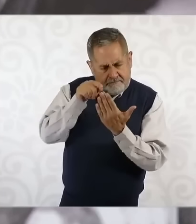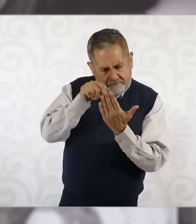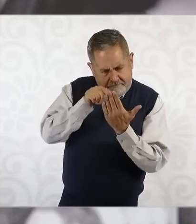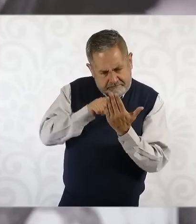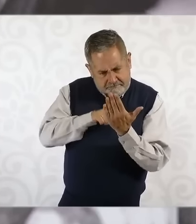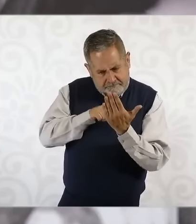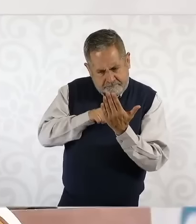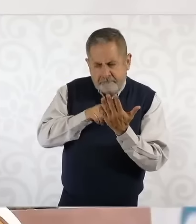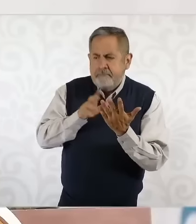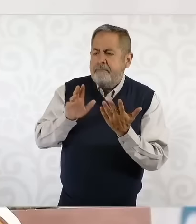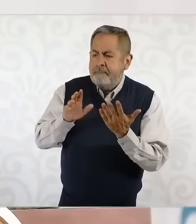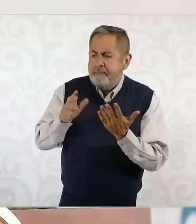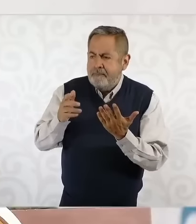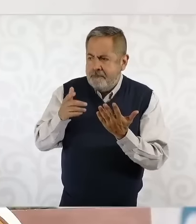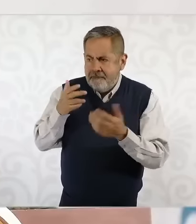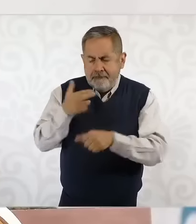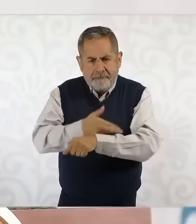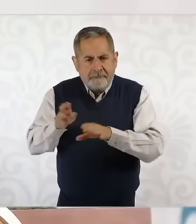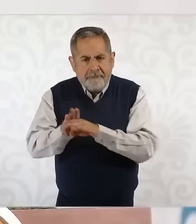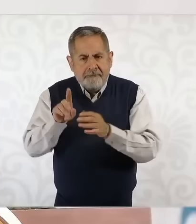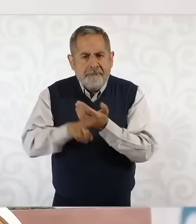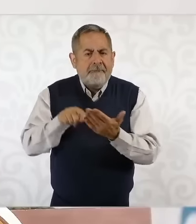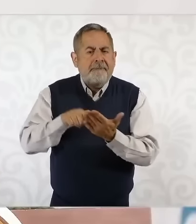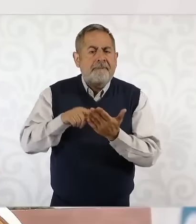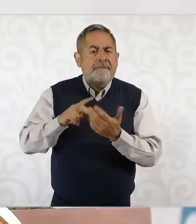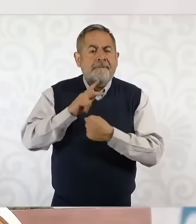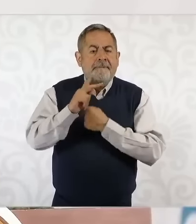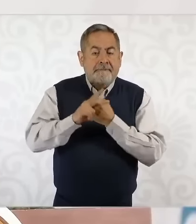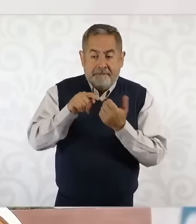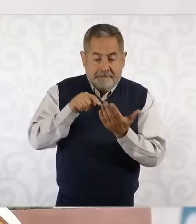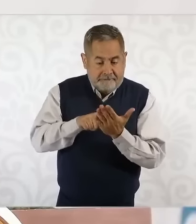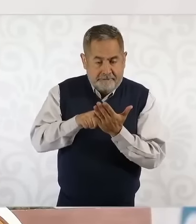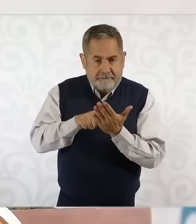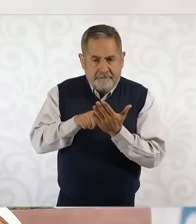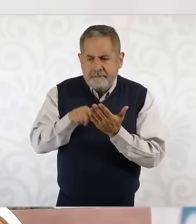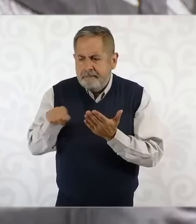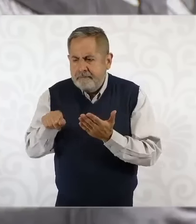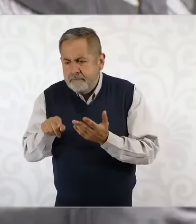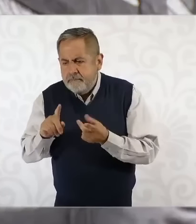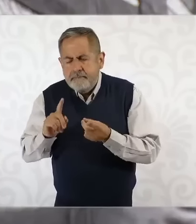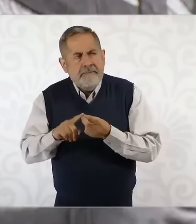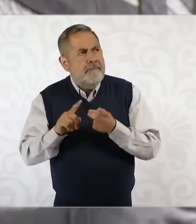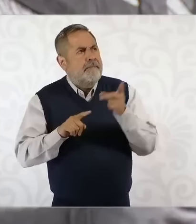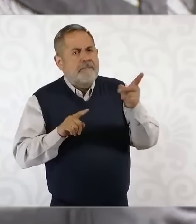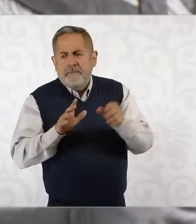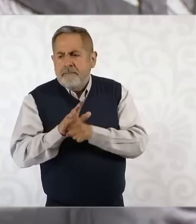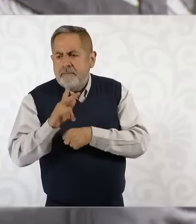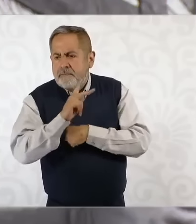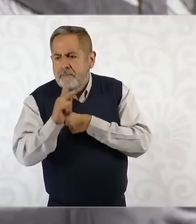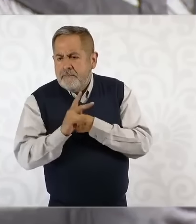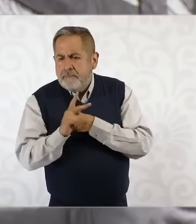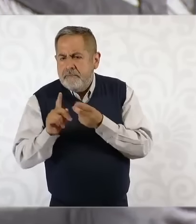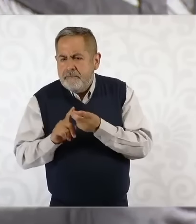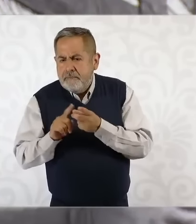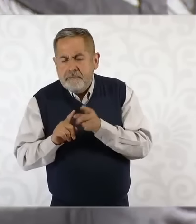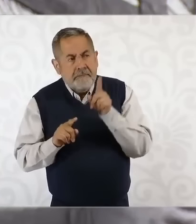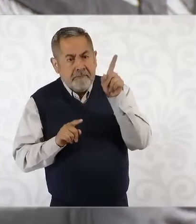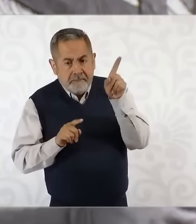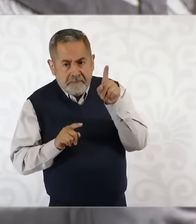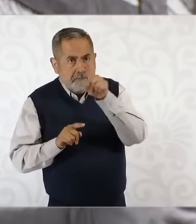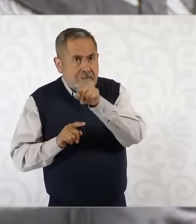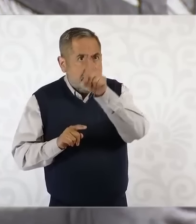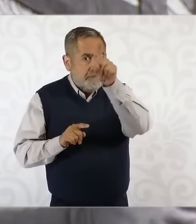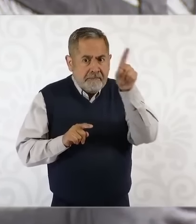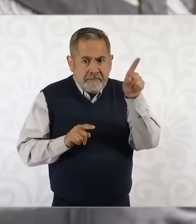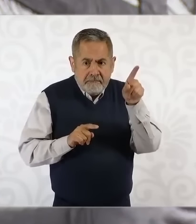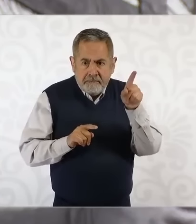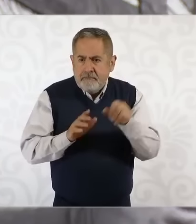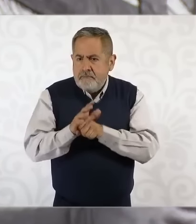y eh el país de origen también tiene sus reglas. Ellos establecen también eh las fábricas mismas,